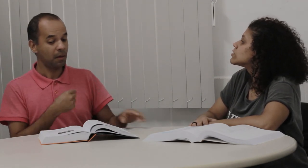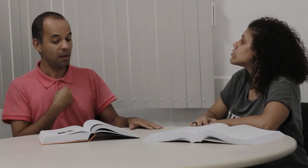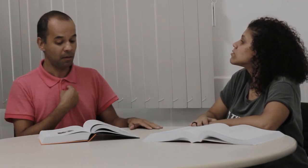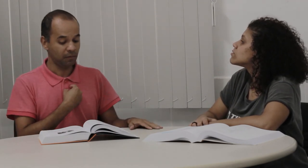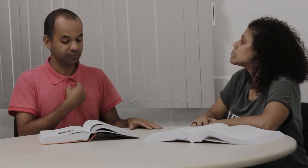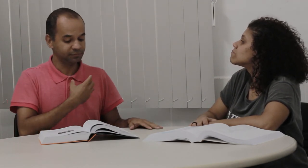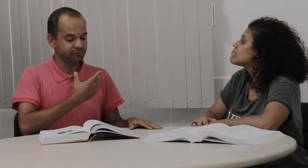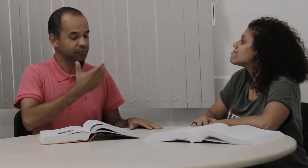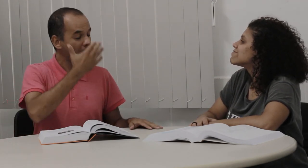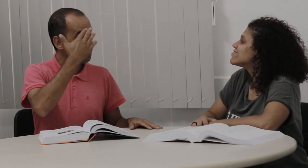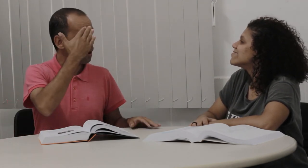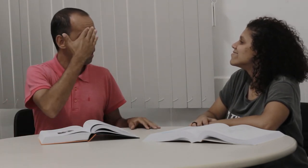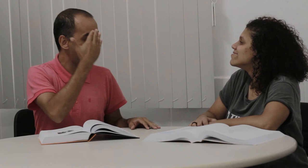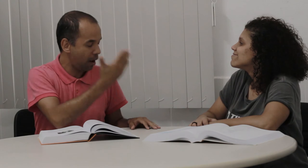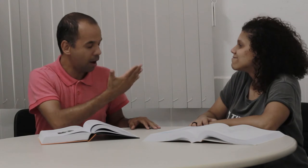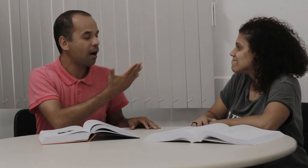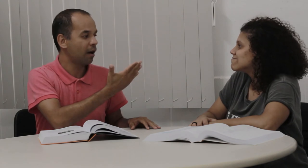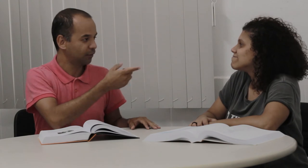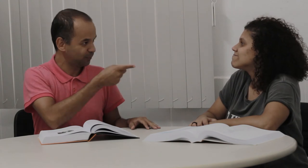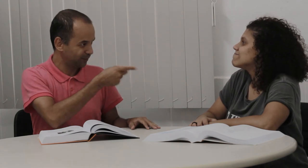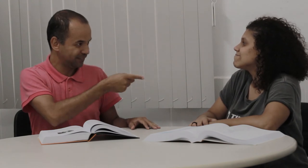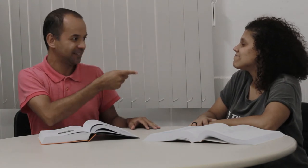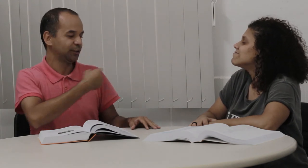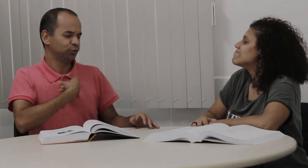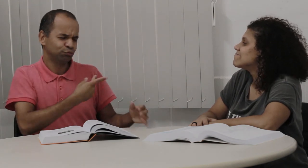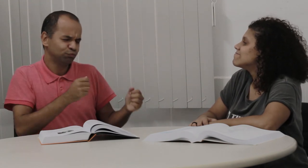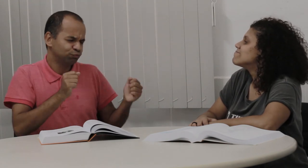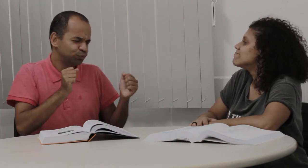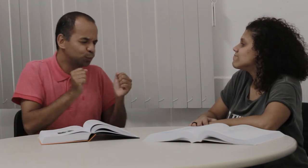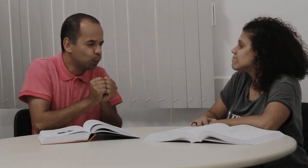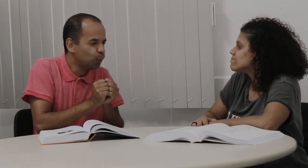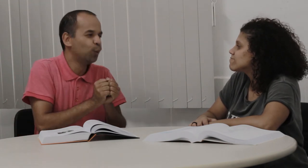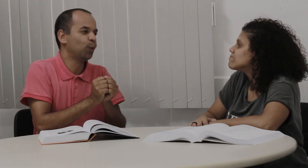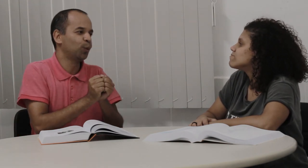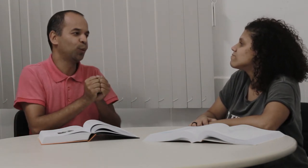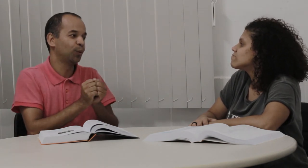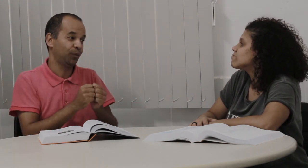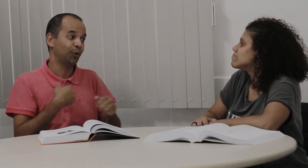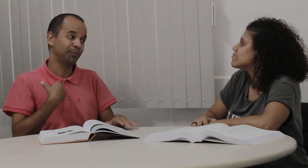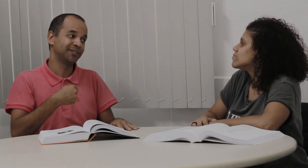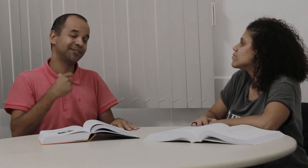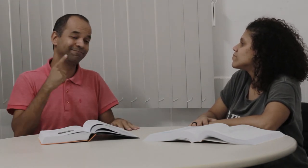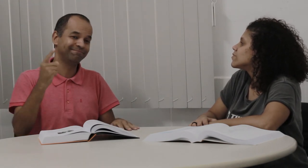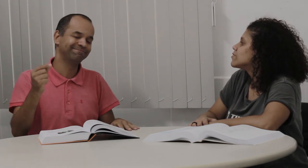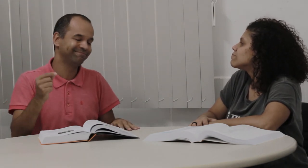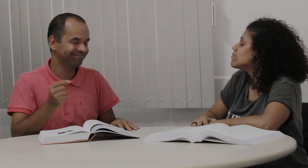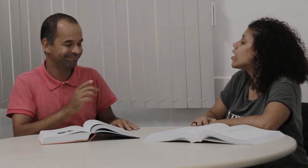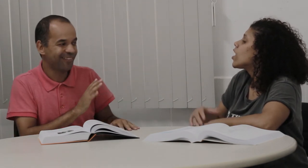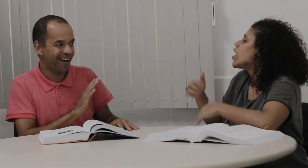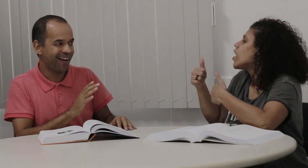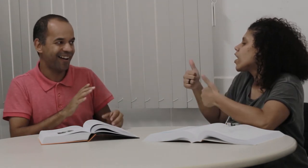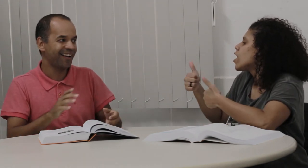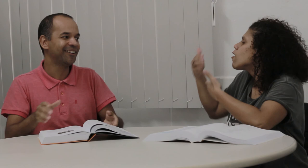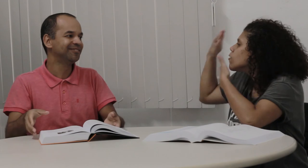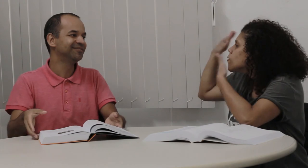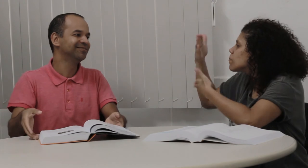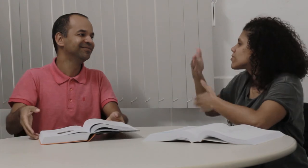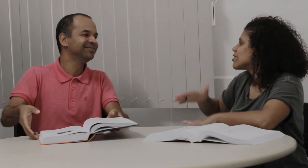Uma outra coisa, eu queria te agradecer por ter estado comigo ao longo da tarde pela companhia. Mas agora eu preciso ir embora, ta bom?